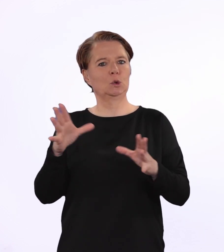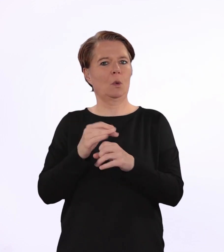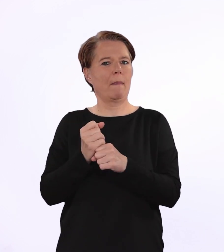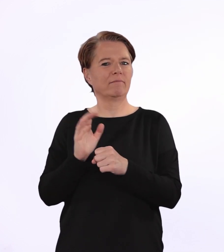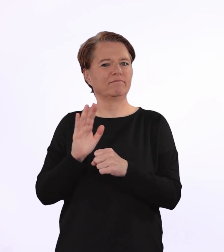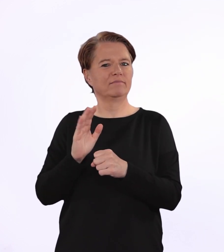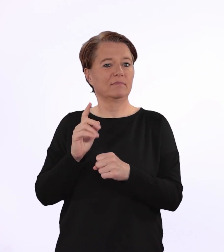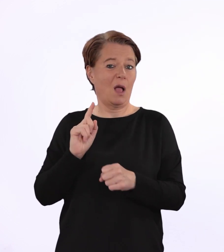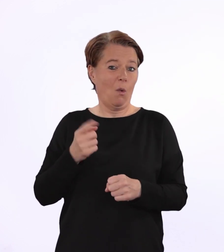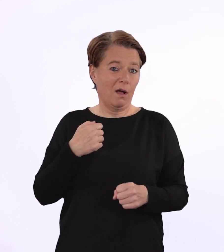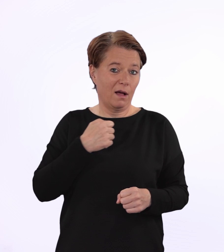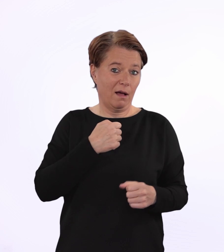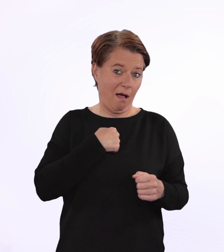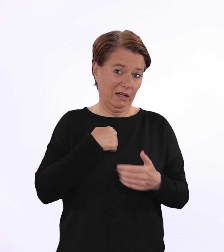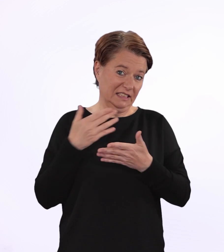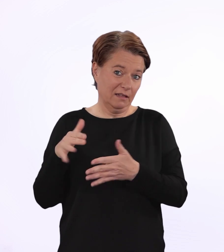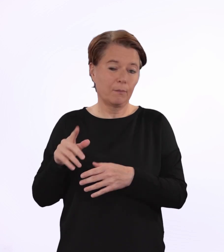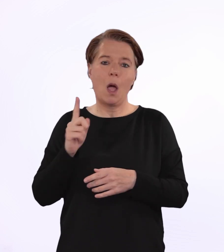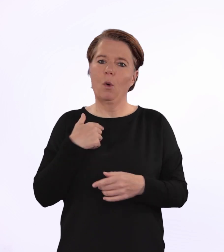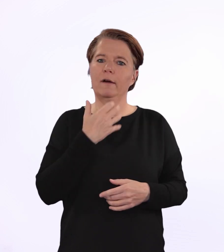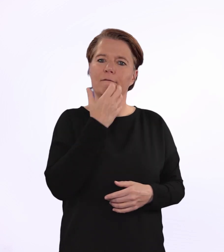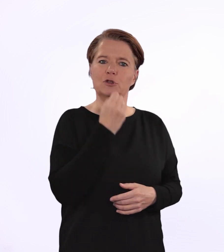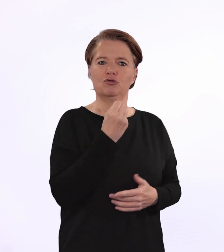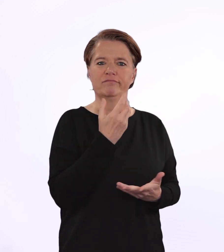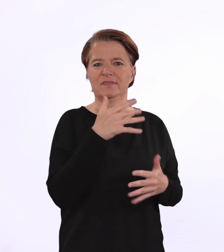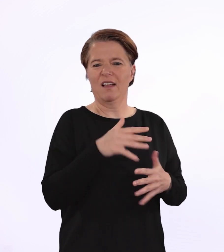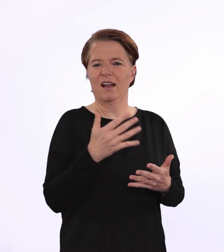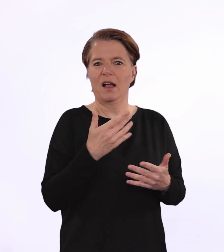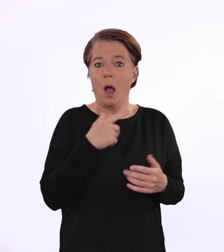Das ist eine große Angst von mir und gleichzeitig ein Wunsch, dass sich diese Angst nicht erfüllt.